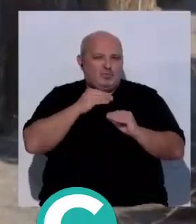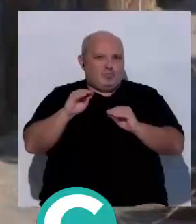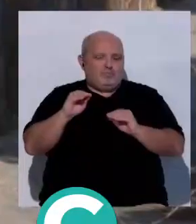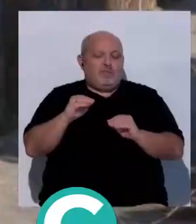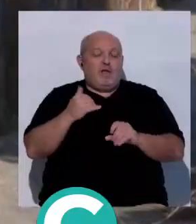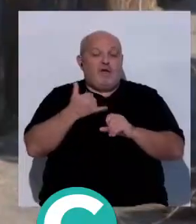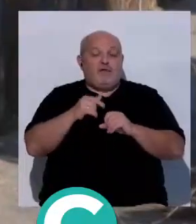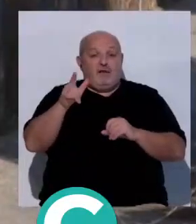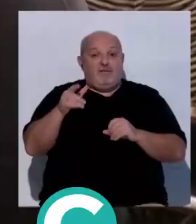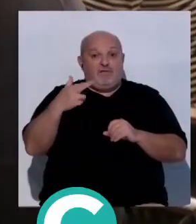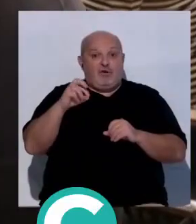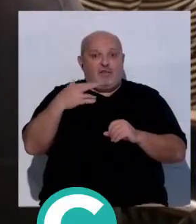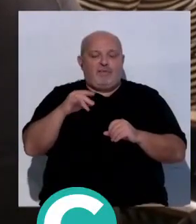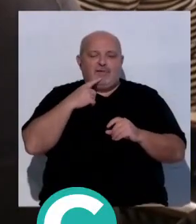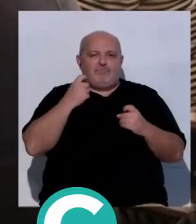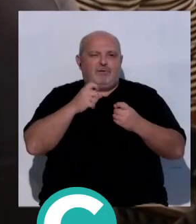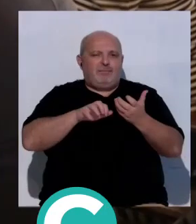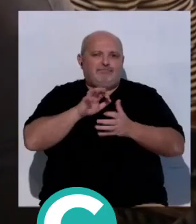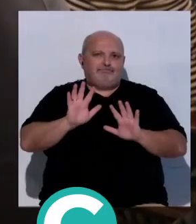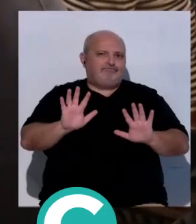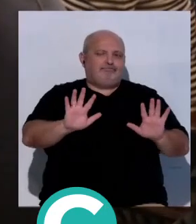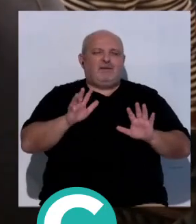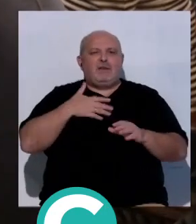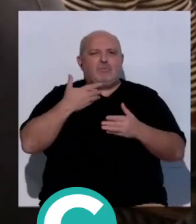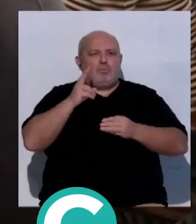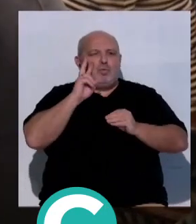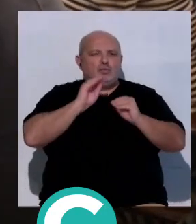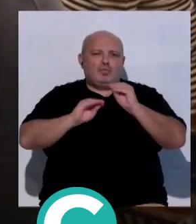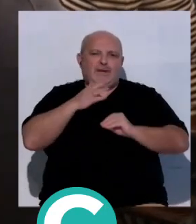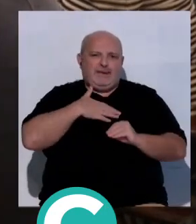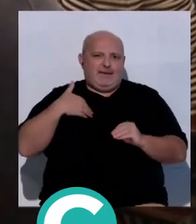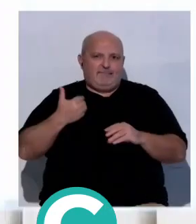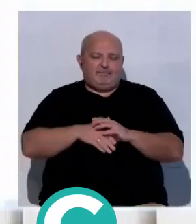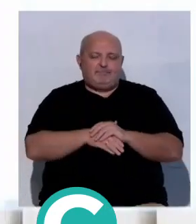rehuye de la confrontación y la polémica y tiende la mano en la búsqueda de soluciones hemos sido